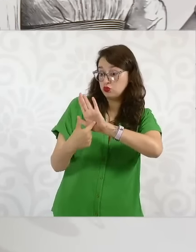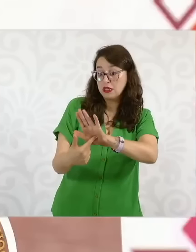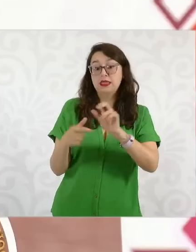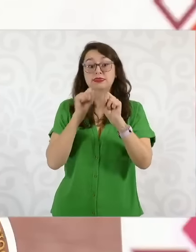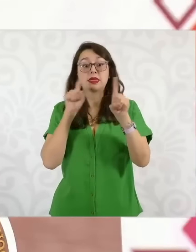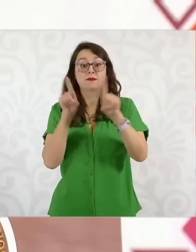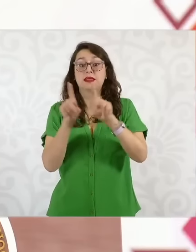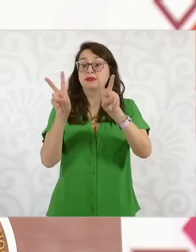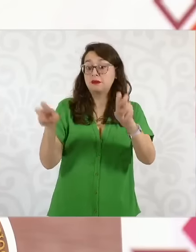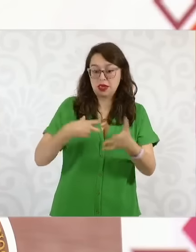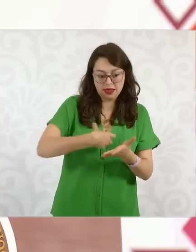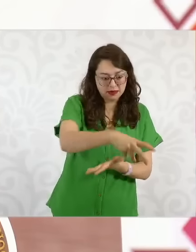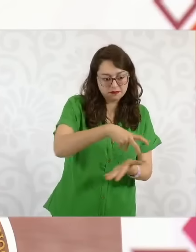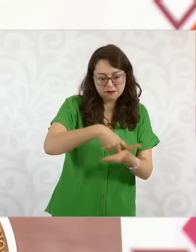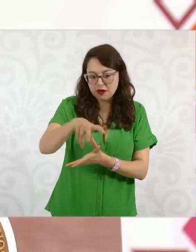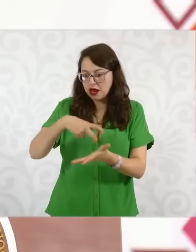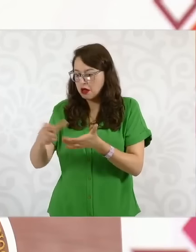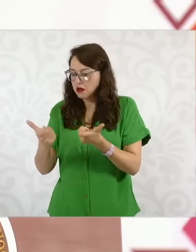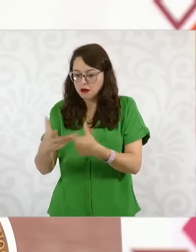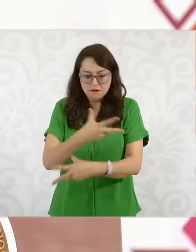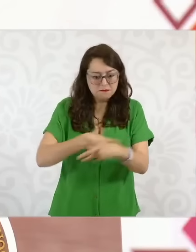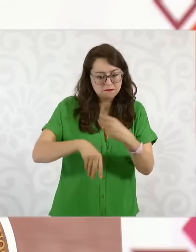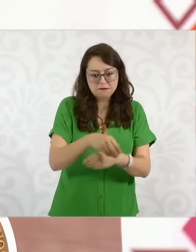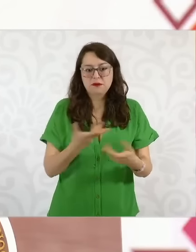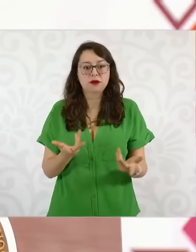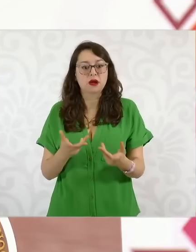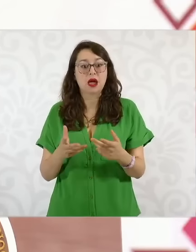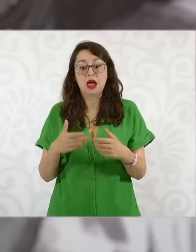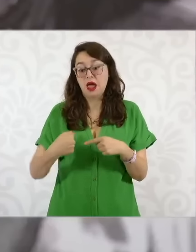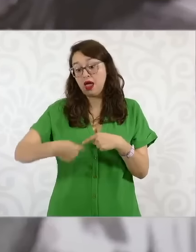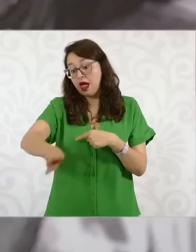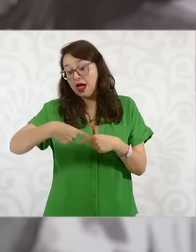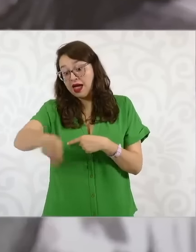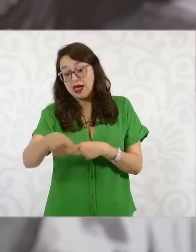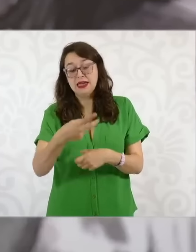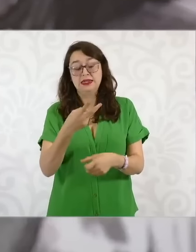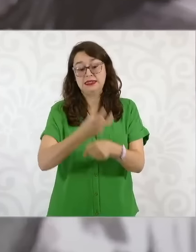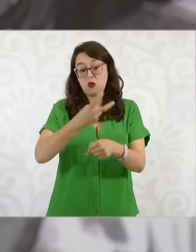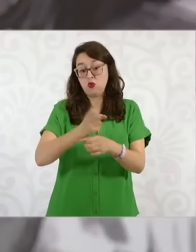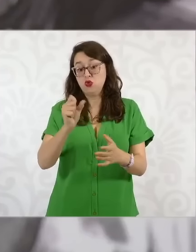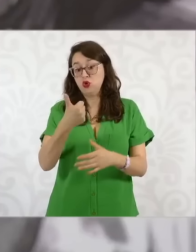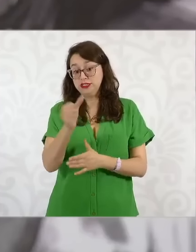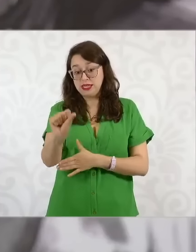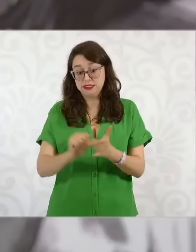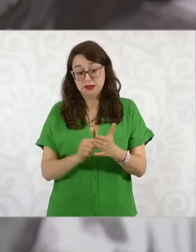de la de la presidenta y como ella ha mencionado, el segundo semestre va a validar en buena parte